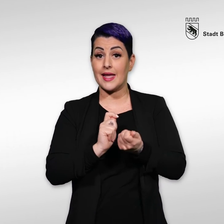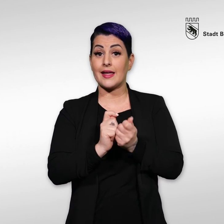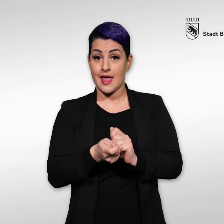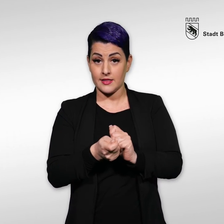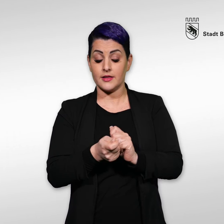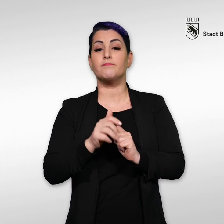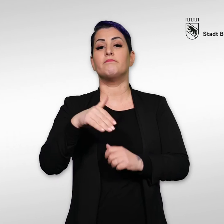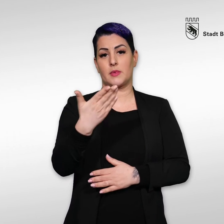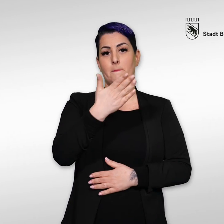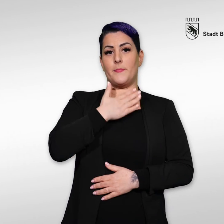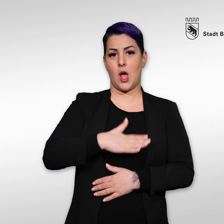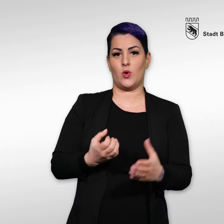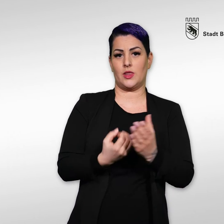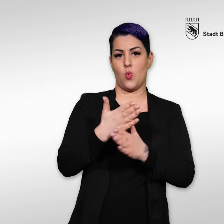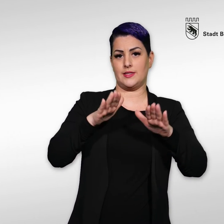Dann brauchen Sie einen neuen Heimatschein.